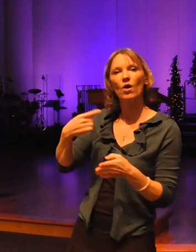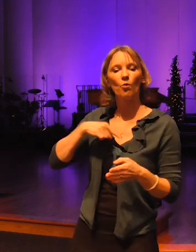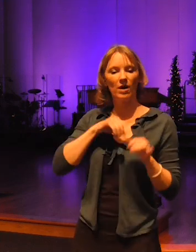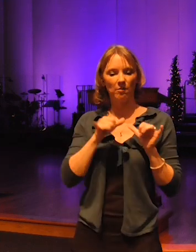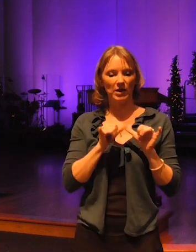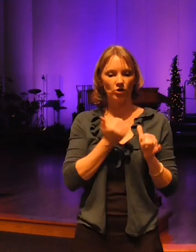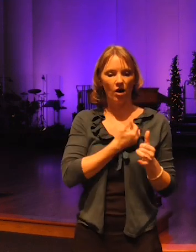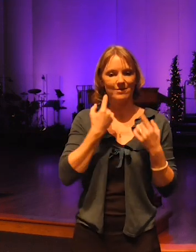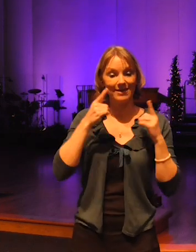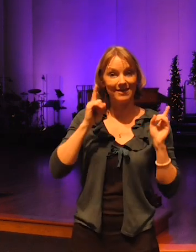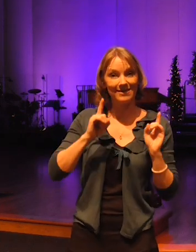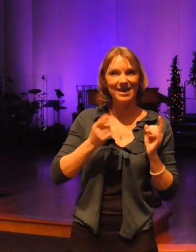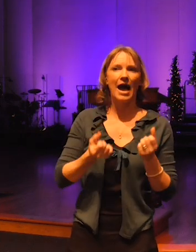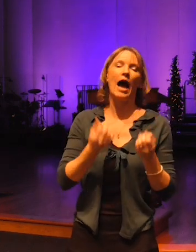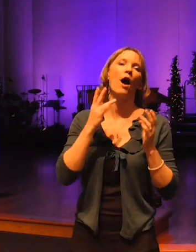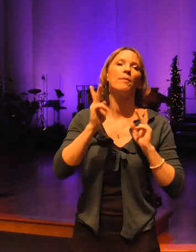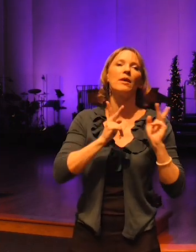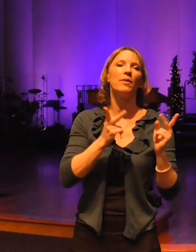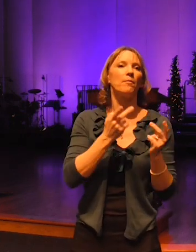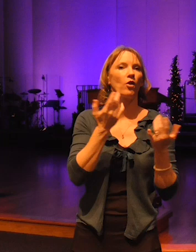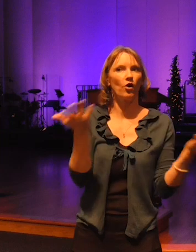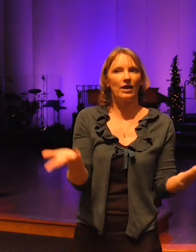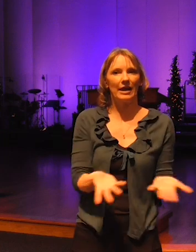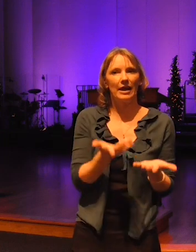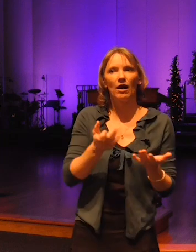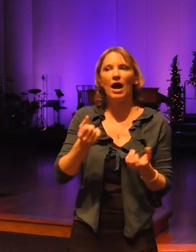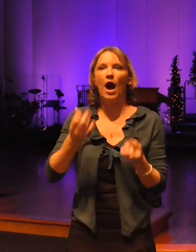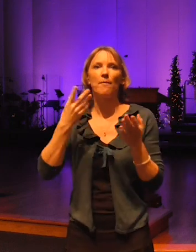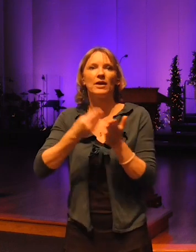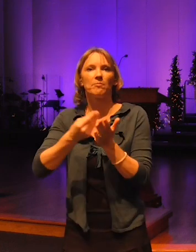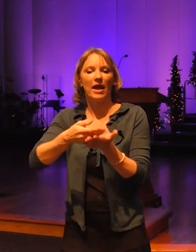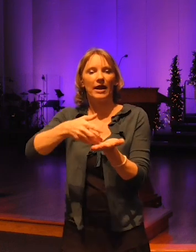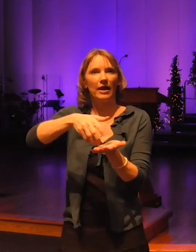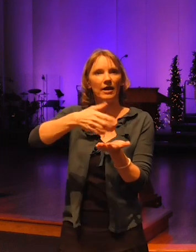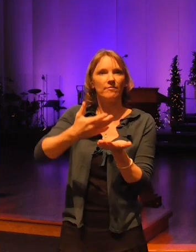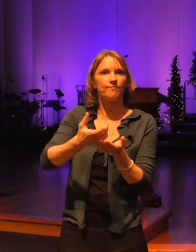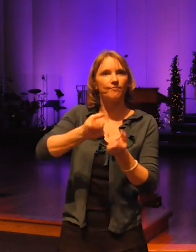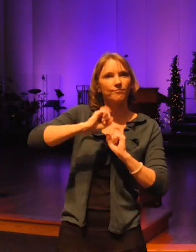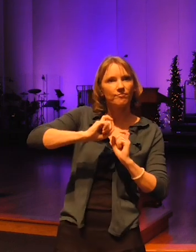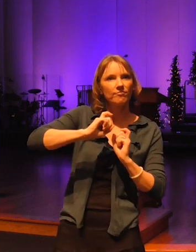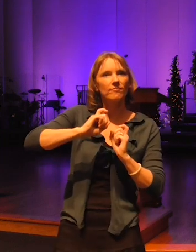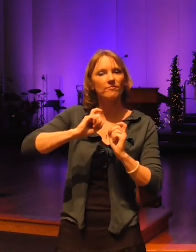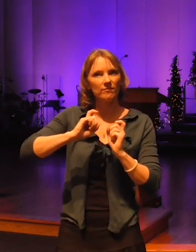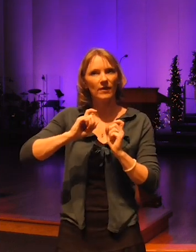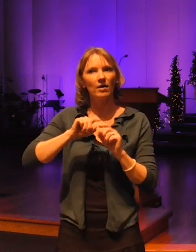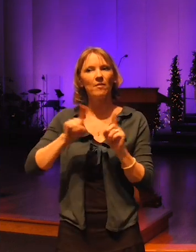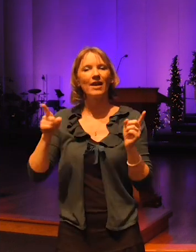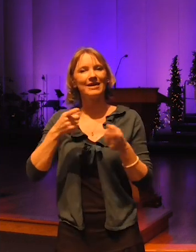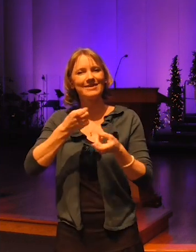los asientos o cuánto recibimos en el plato de ofrendas, sino también por la cantidad de personas que hay en los asientos o por cuánto recibimos en el plato de ofrendas. mejorar tu vida ser